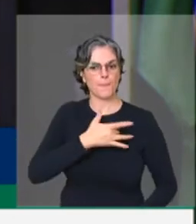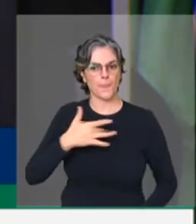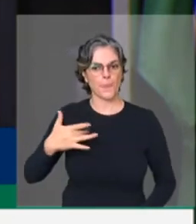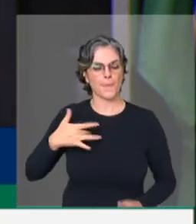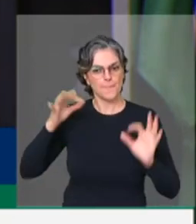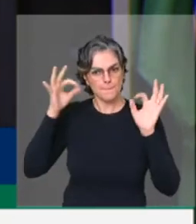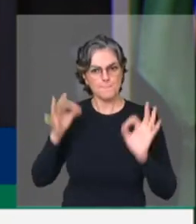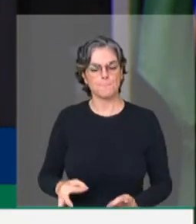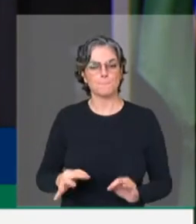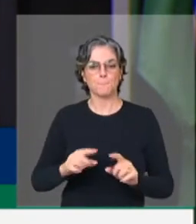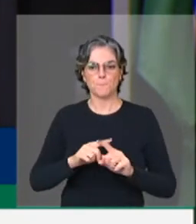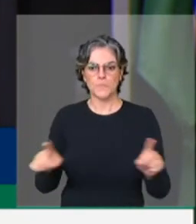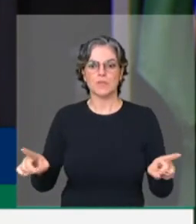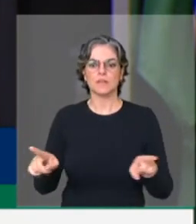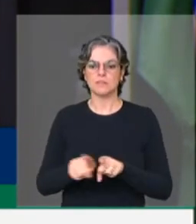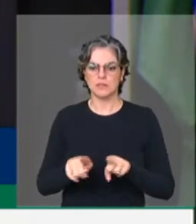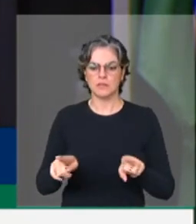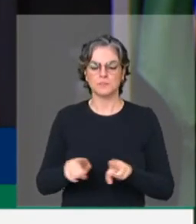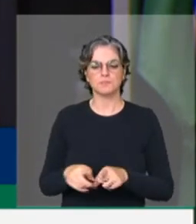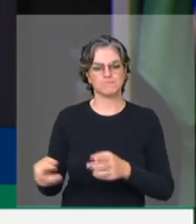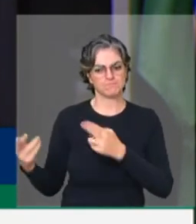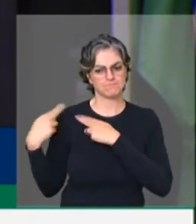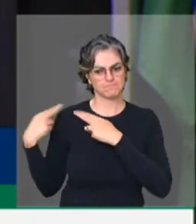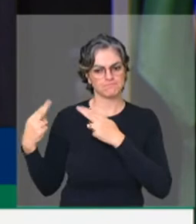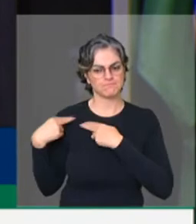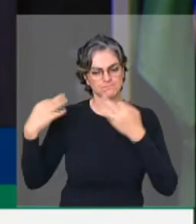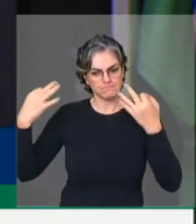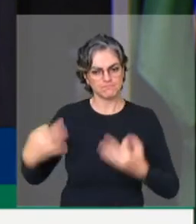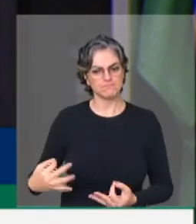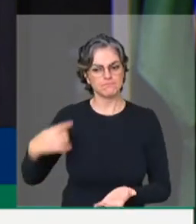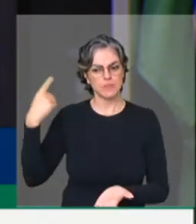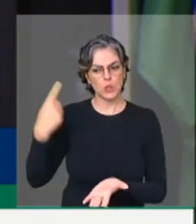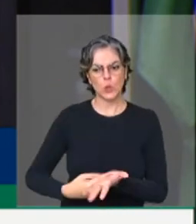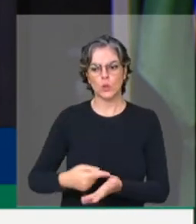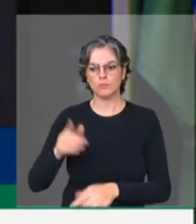COM A SAÚDE COMO TEM ASSUMIDO MAS TAMBÉM PRA ASSUMIR SUA RESPONSABILIDADE COM A ECONOMIA. NÓS PRECISAMOS